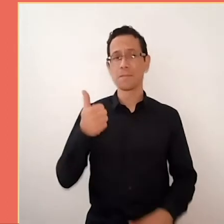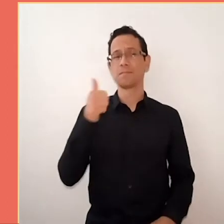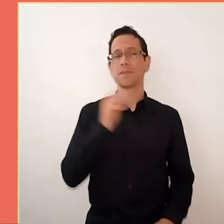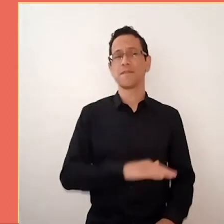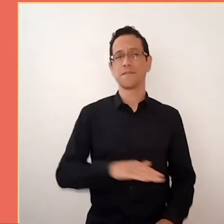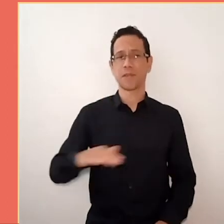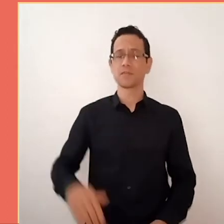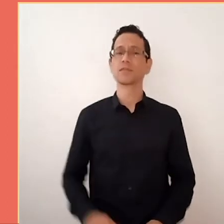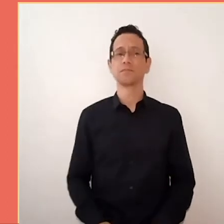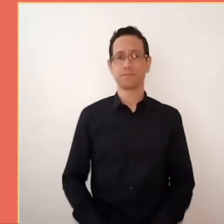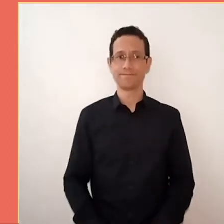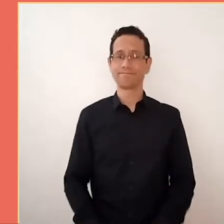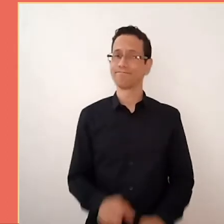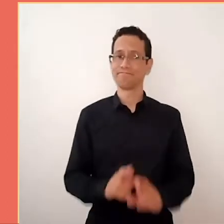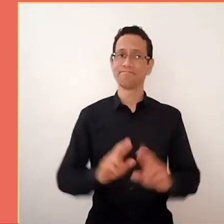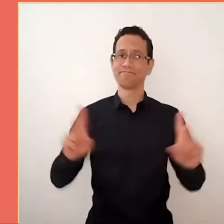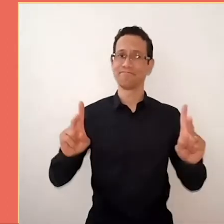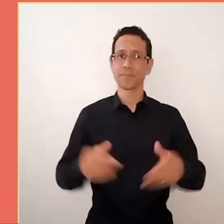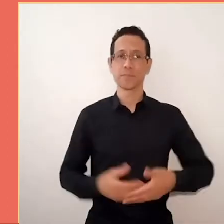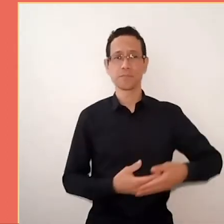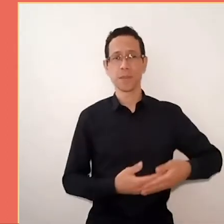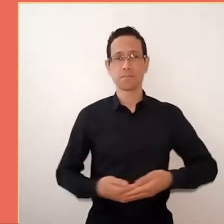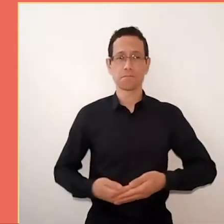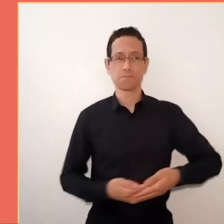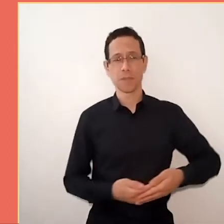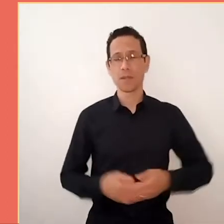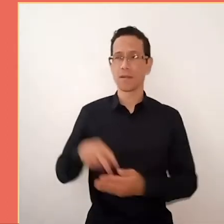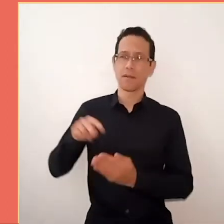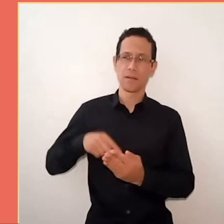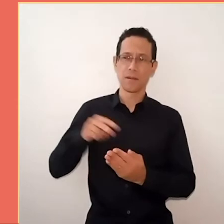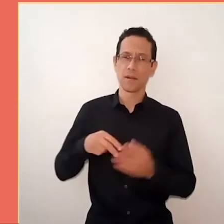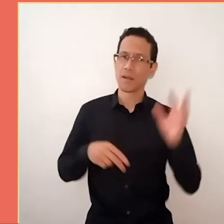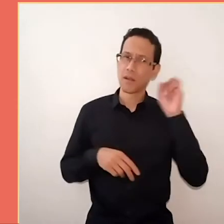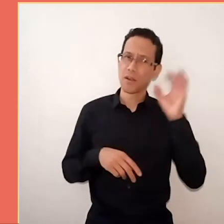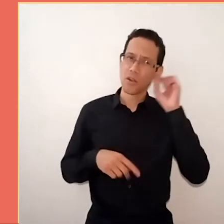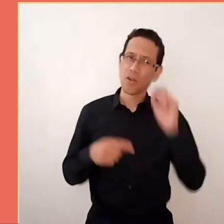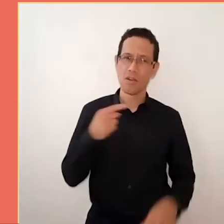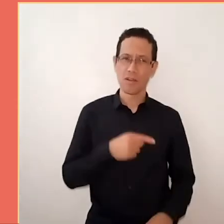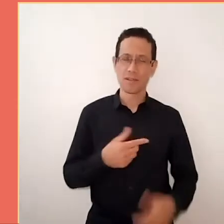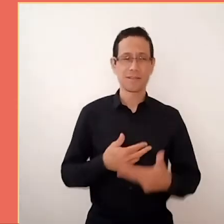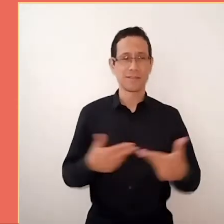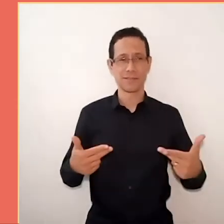é diferente ler um livro pra um bebê. Então, como a minha disciplina é optativa, e eu dou quando todos os astros se alinham,